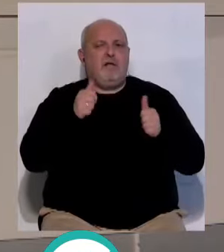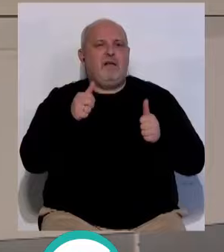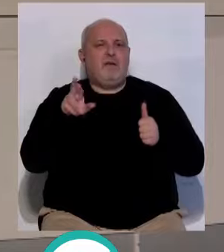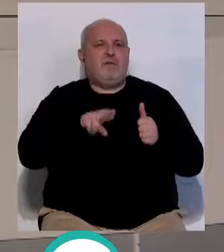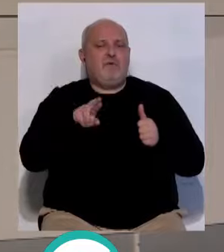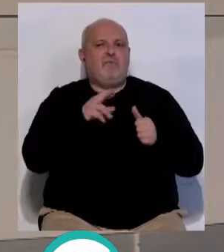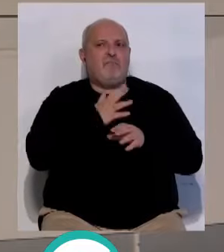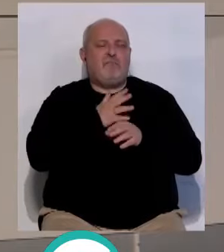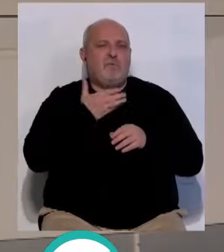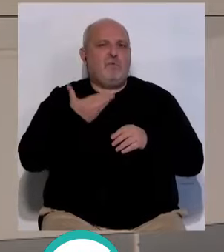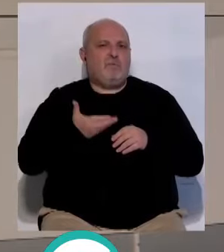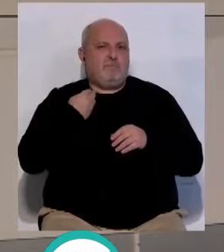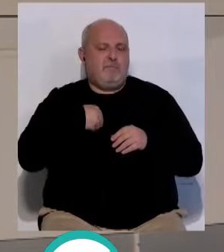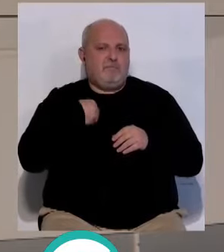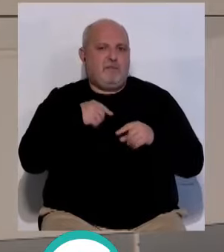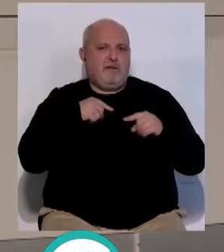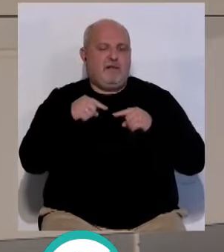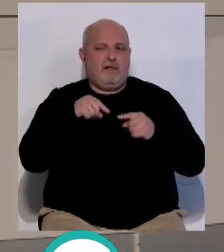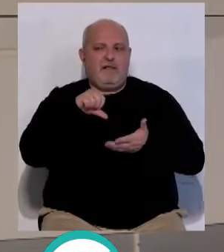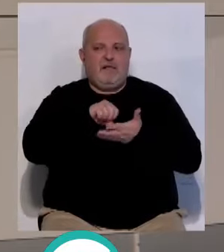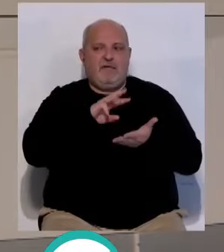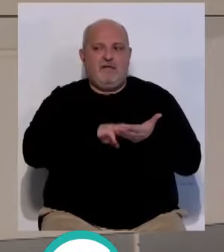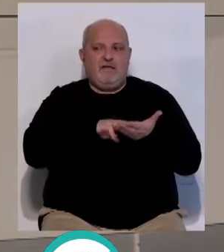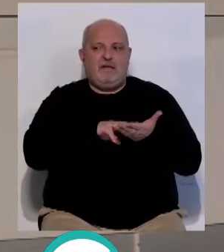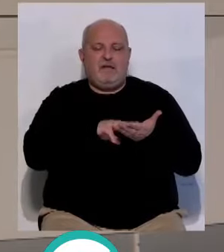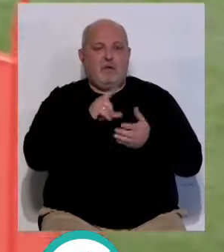un futbolista muy importante para Sergio en el eje central de la defensa Luis Hernández